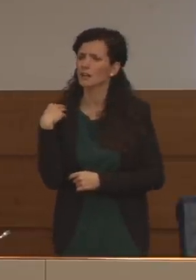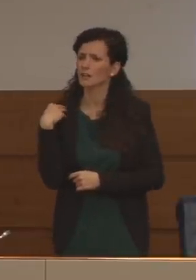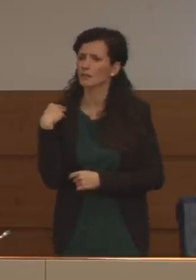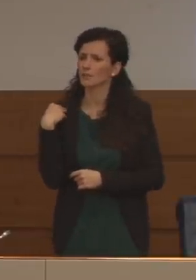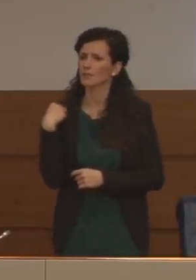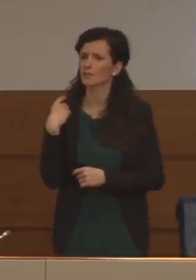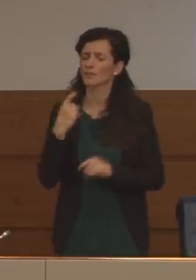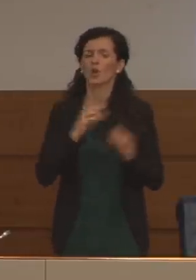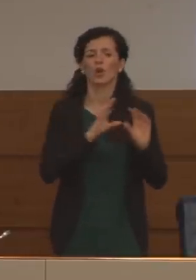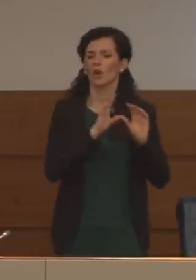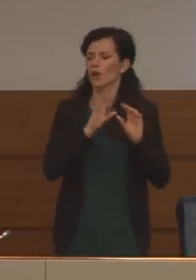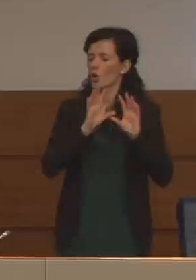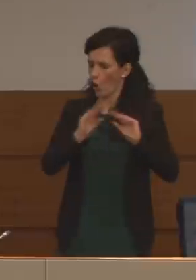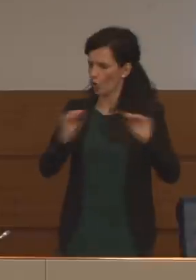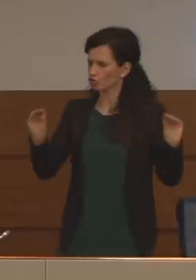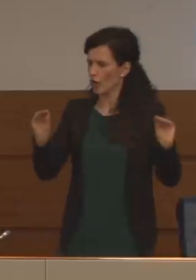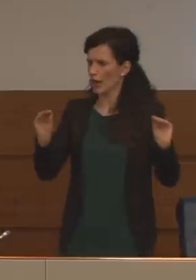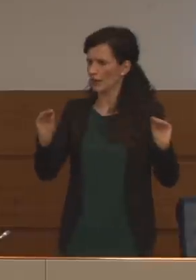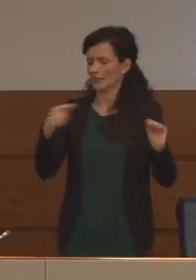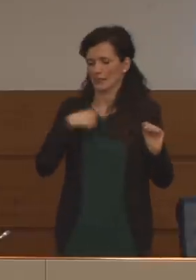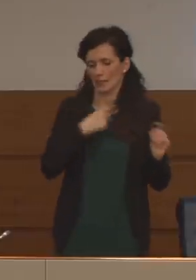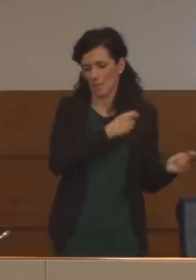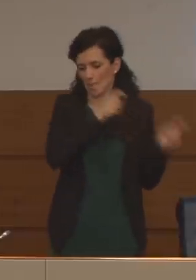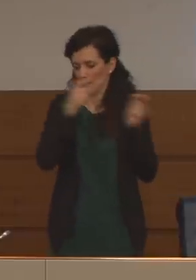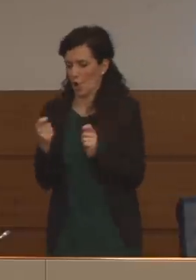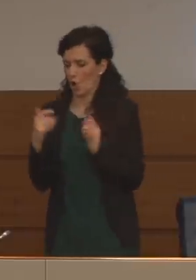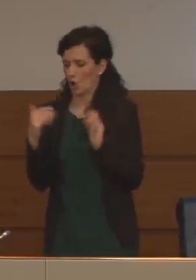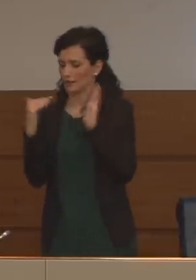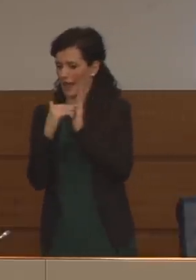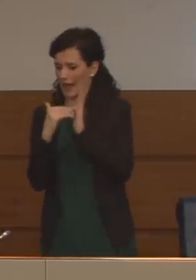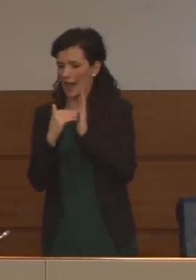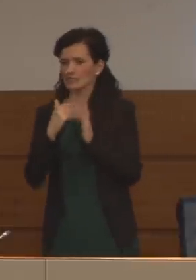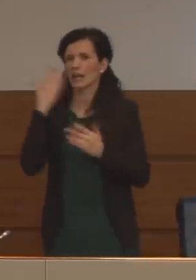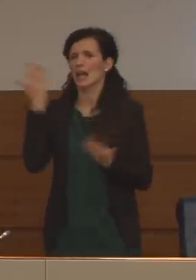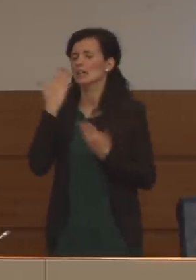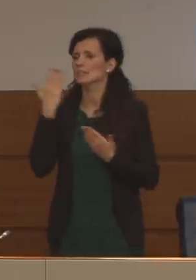(domanda giornalista)Per gli oggetti che noi portiamo da fuori dentro casa, per esempio al supermercato adesso